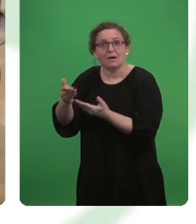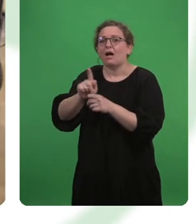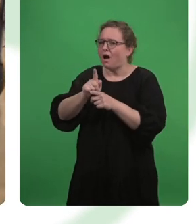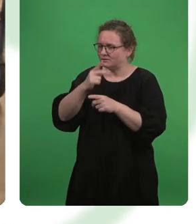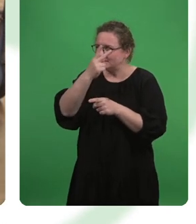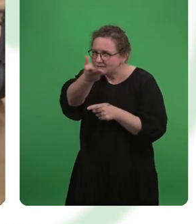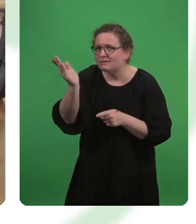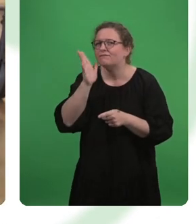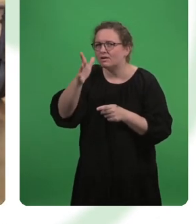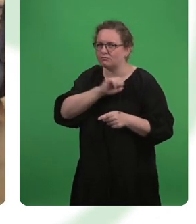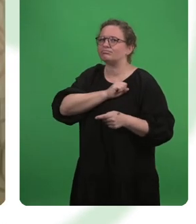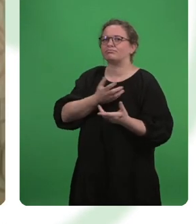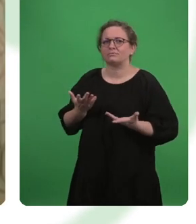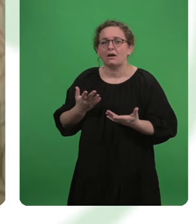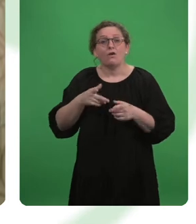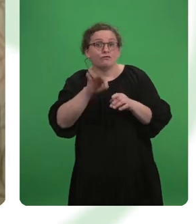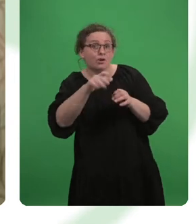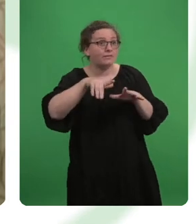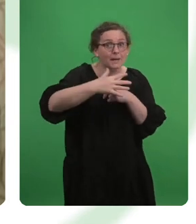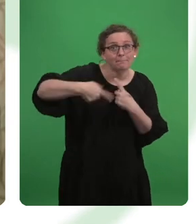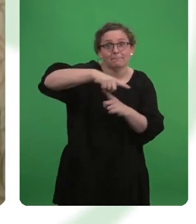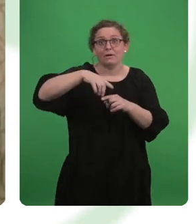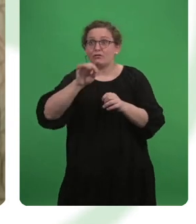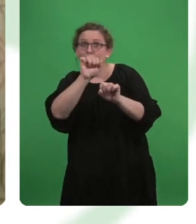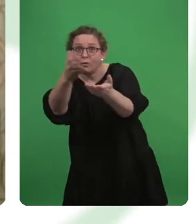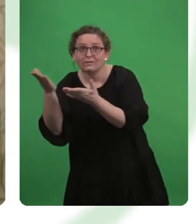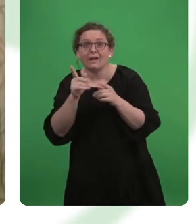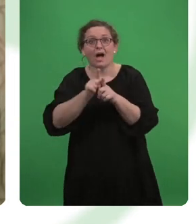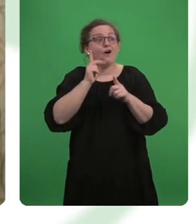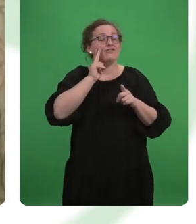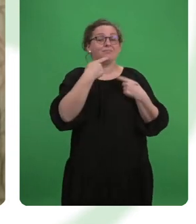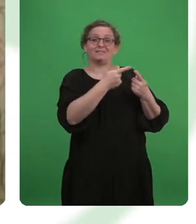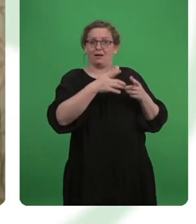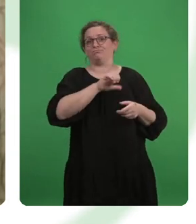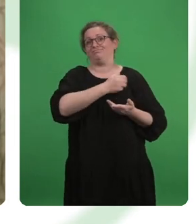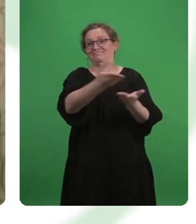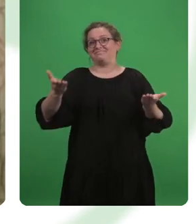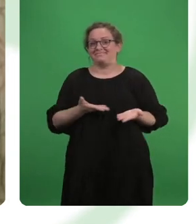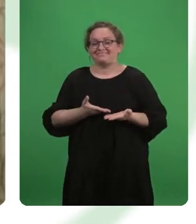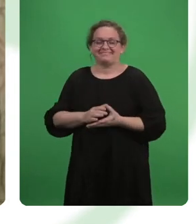es zahlt sich aus - für das Team, für die Kundinnen aber vor allem auch für das Unternehmen selbst.